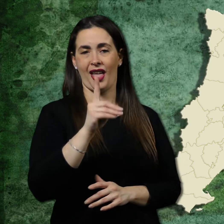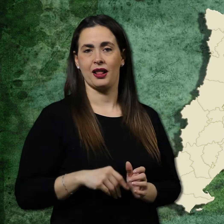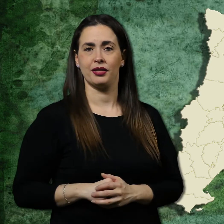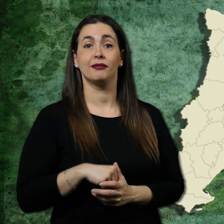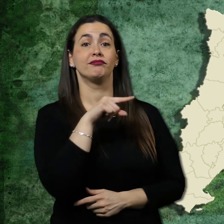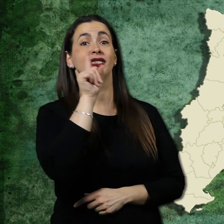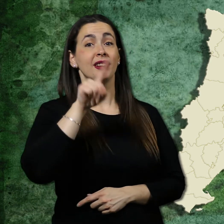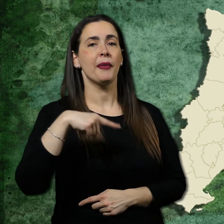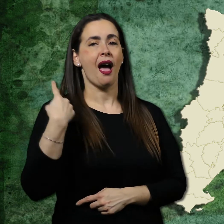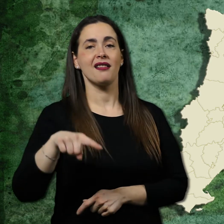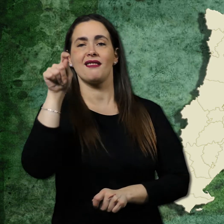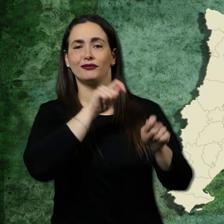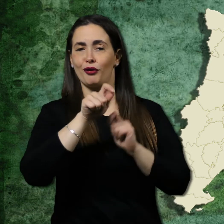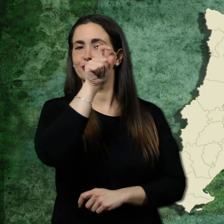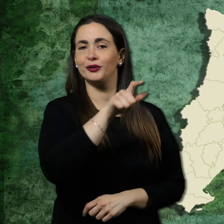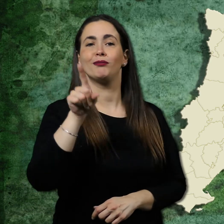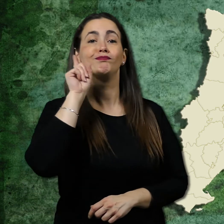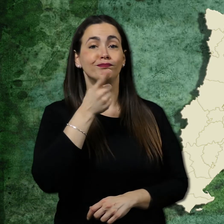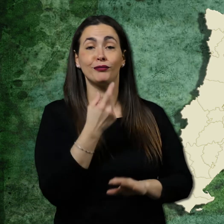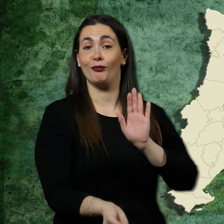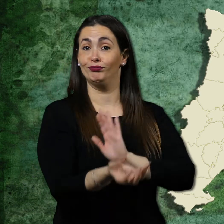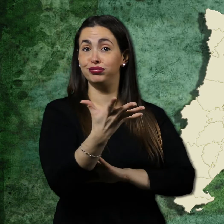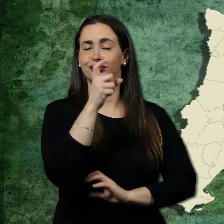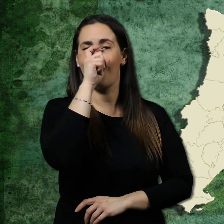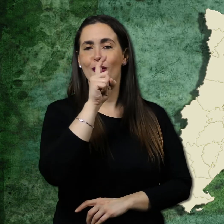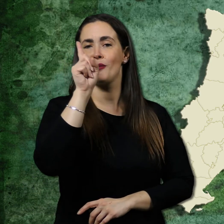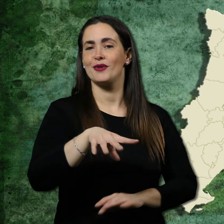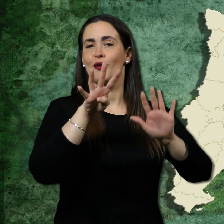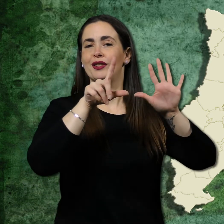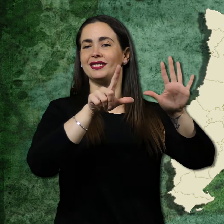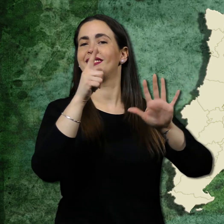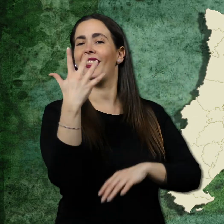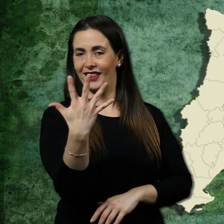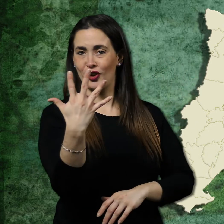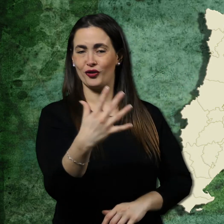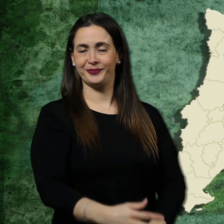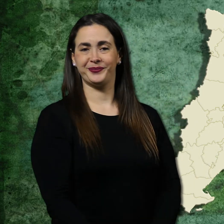Té l’Associació de Persones Sordes del Ripollès, fundada el 1975.